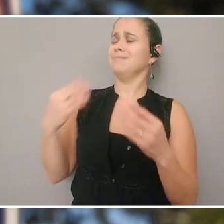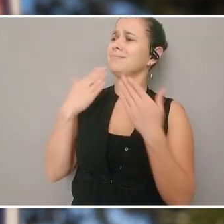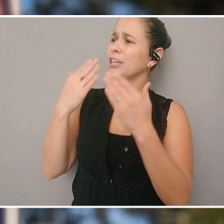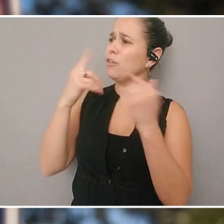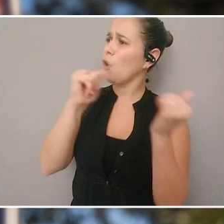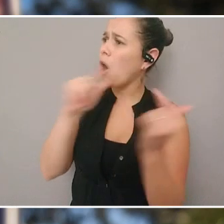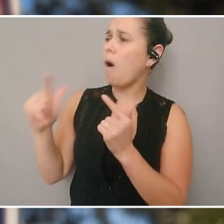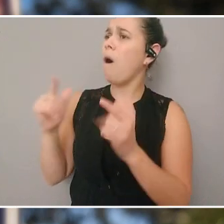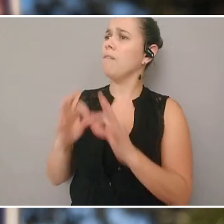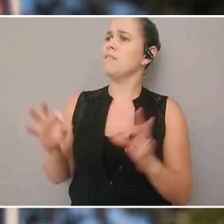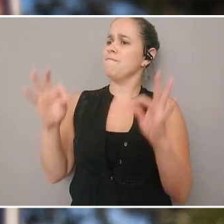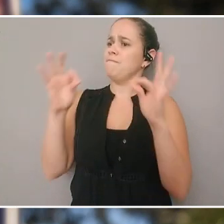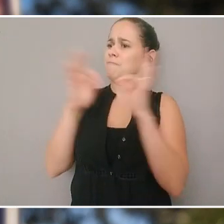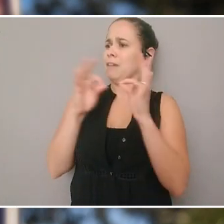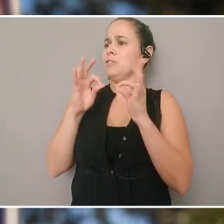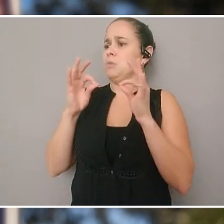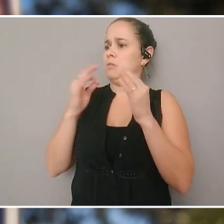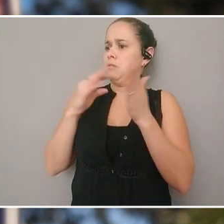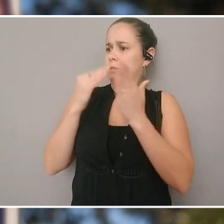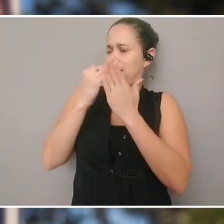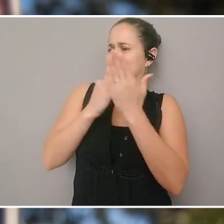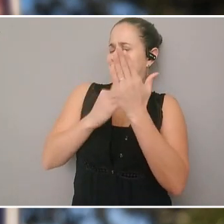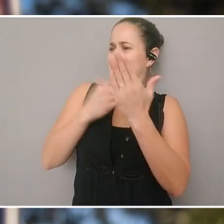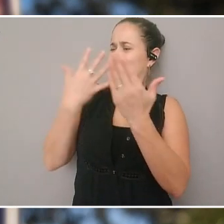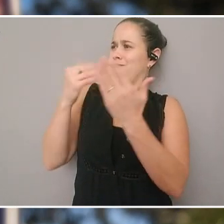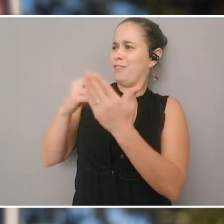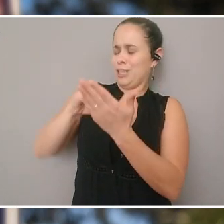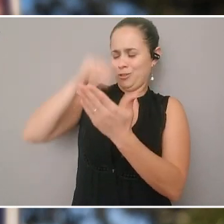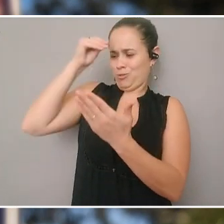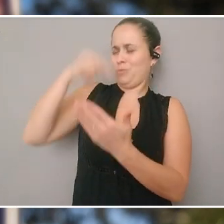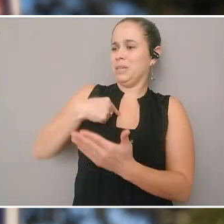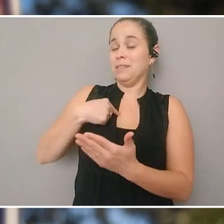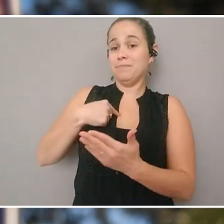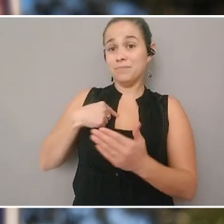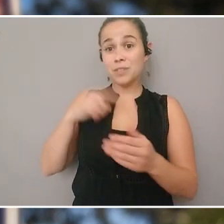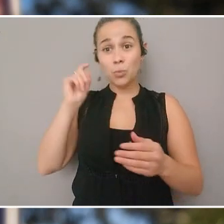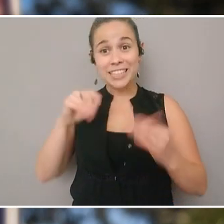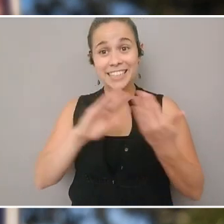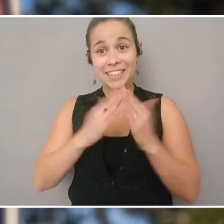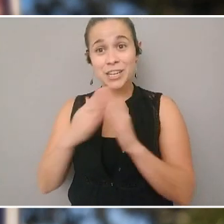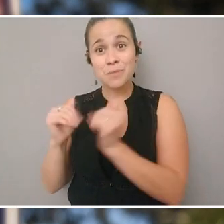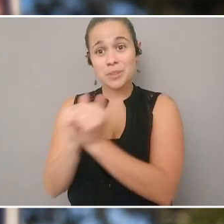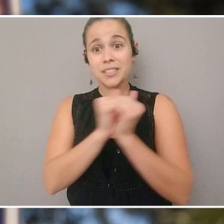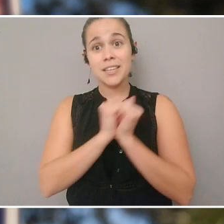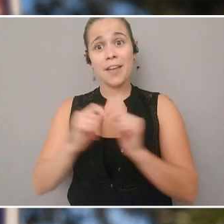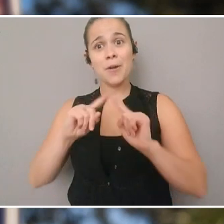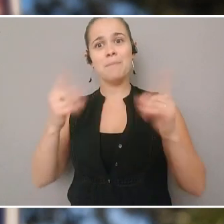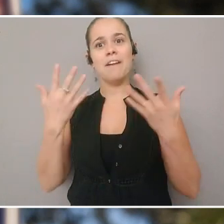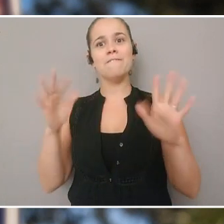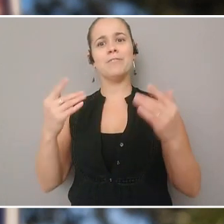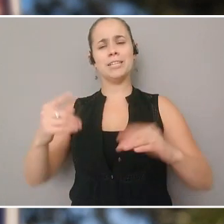Tomó un pueblo, pero lo logramos. A menudo